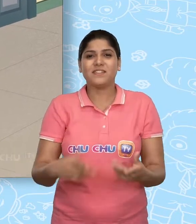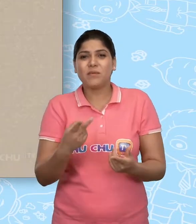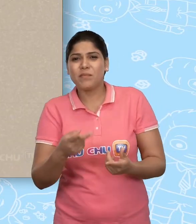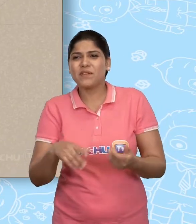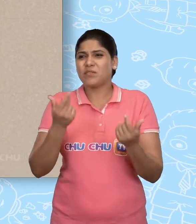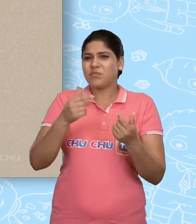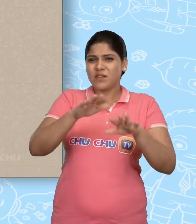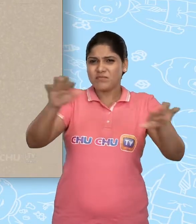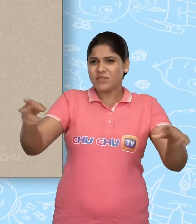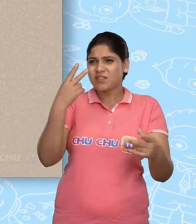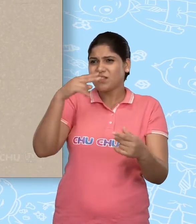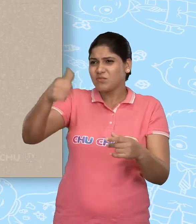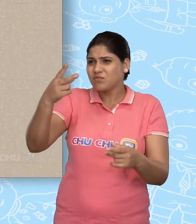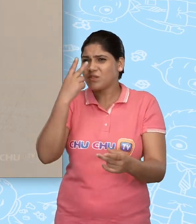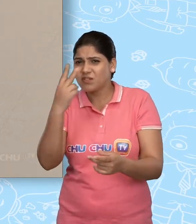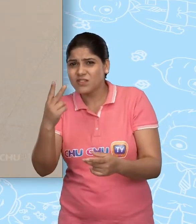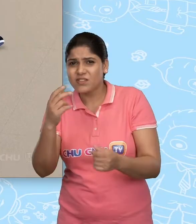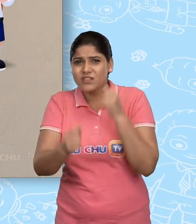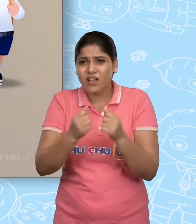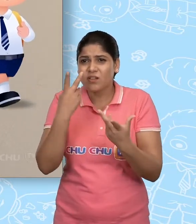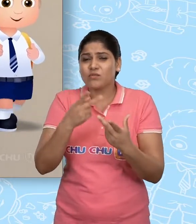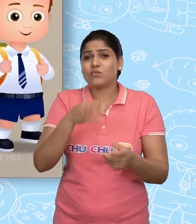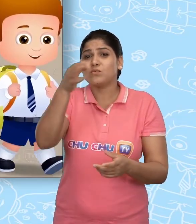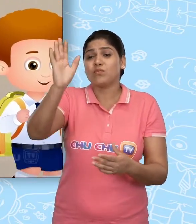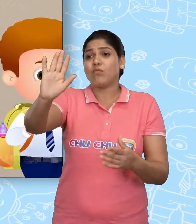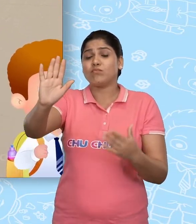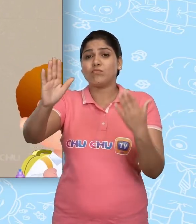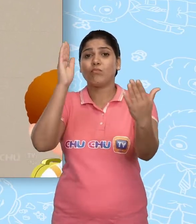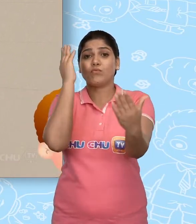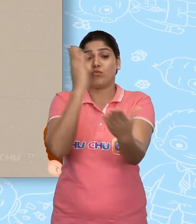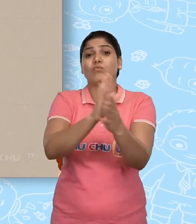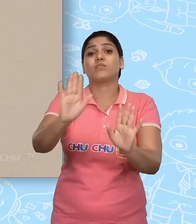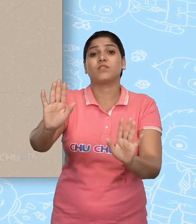जब भी कोई उसे ऐसा करता हुआ दिखता तो वो उन्हे रोक देता।